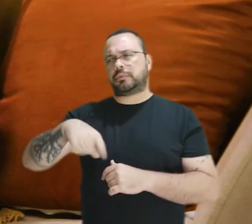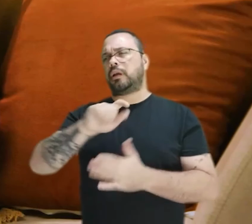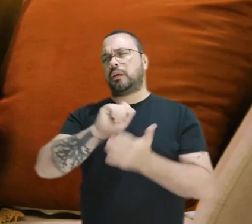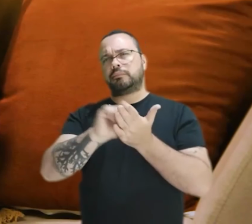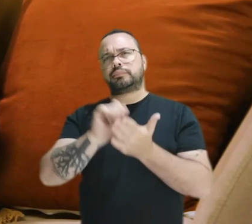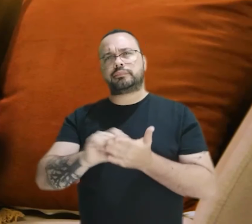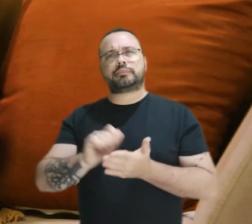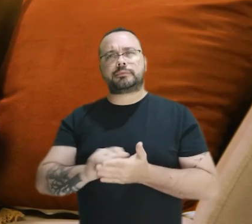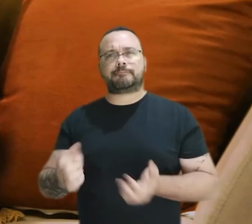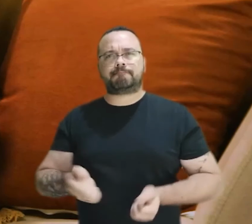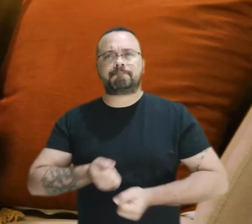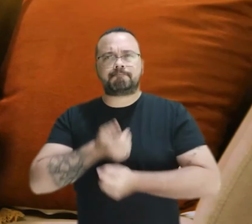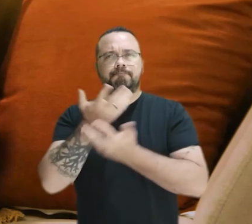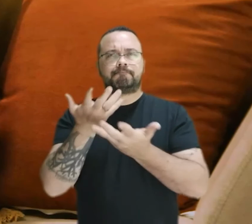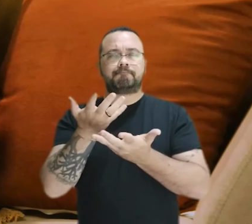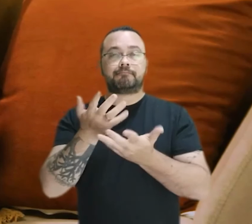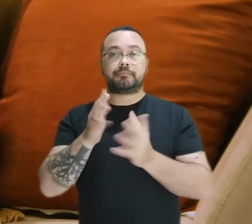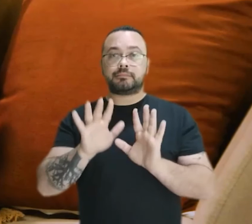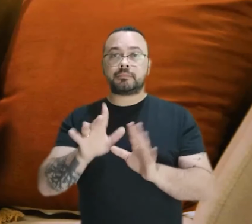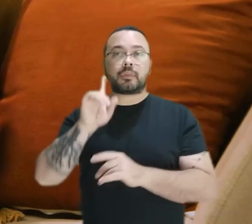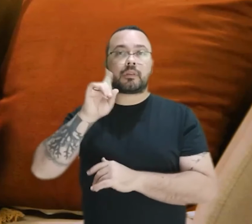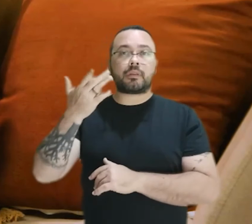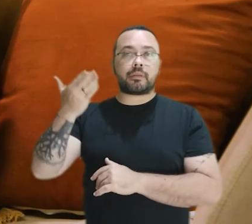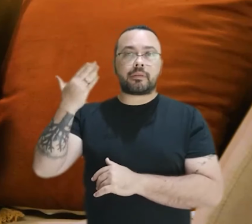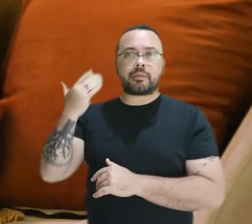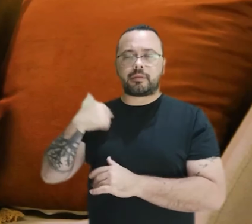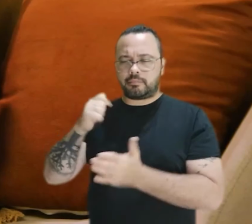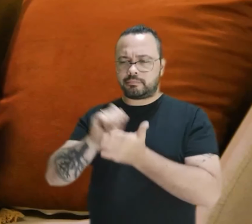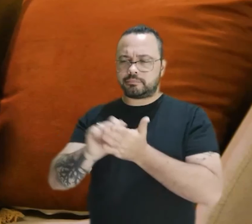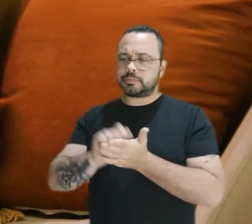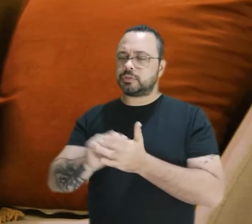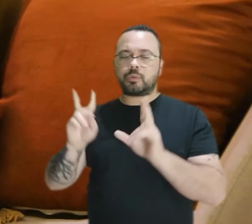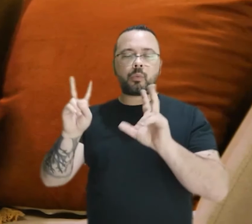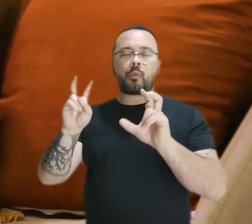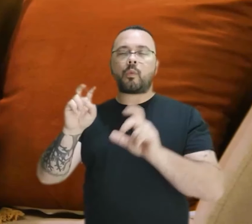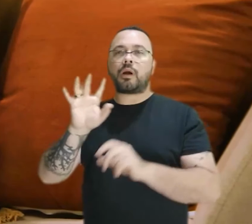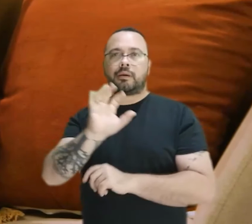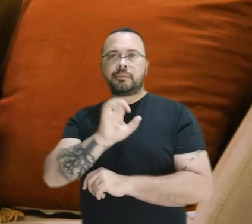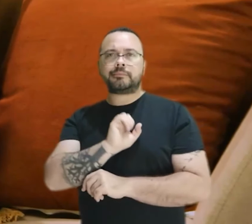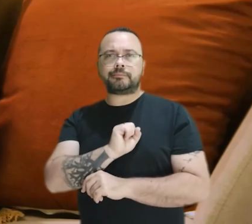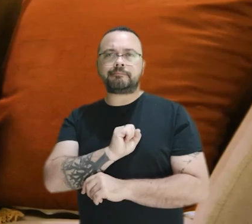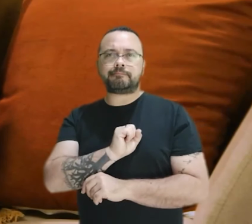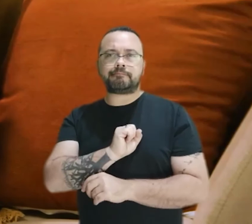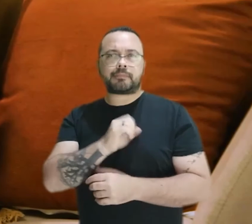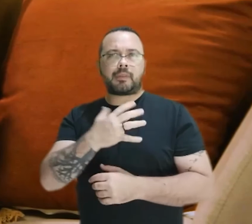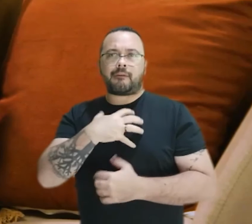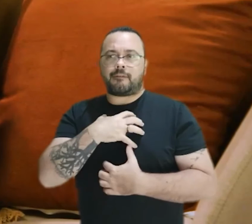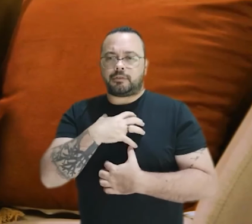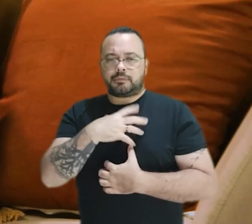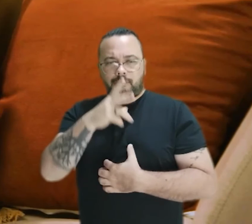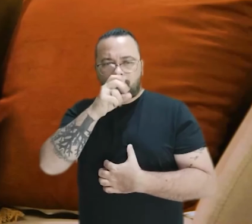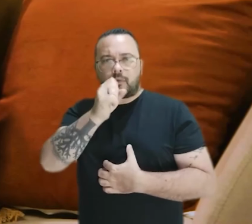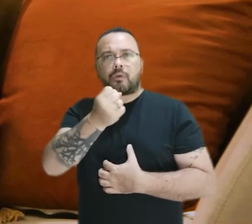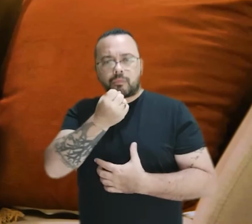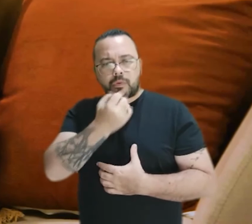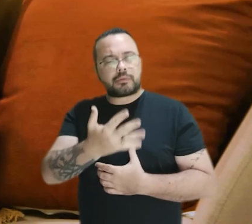mas, esses dias, eu escrevi um poema de amor, por exemplo, que não é o meu forte, nunca foi,